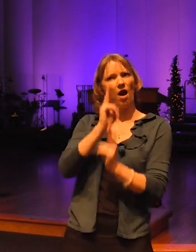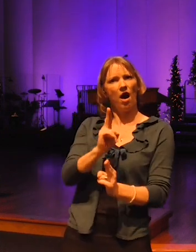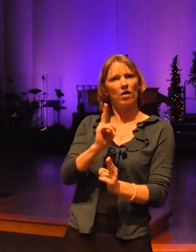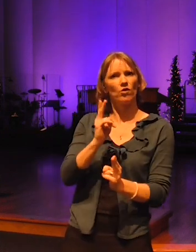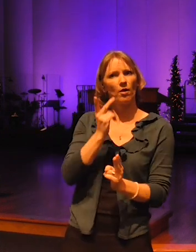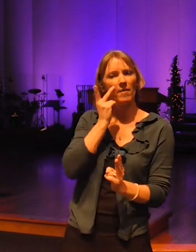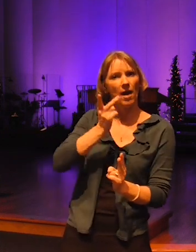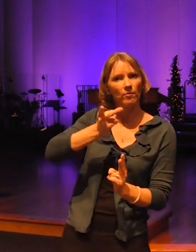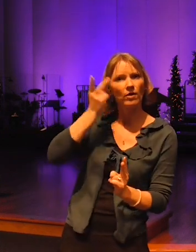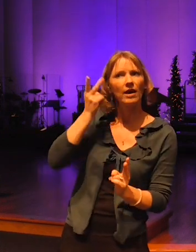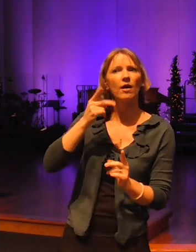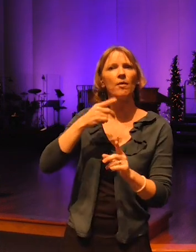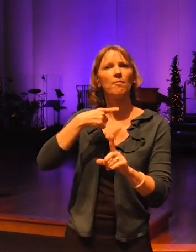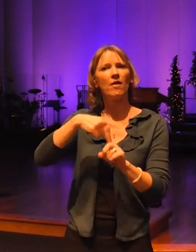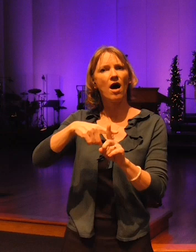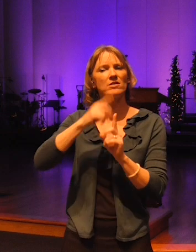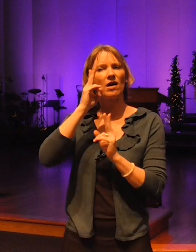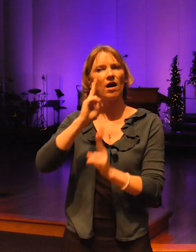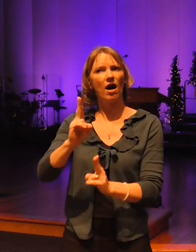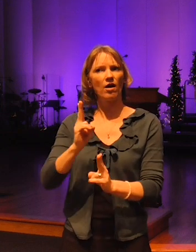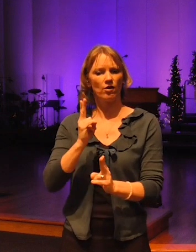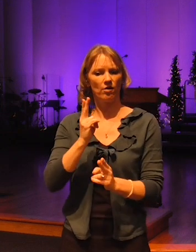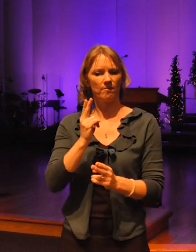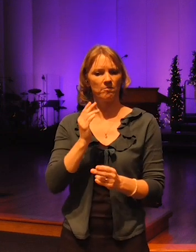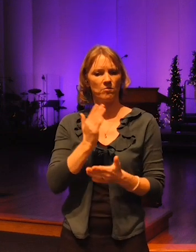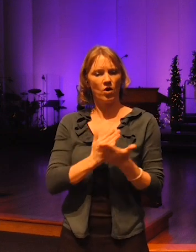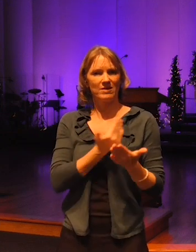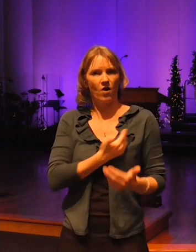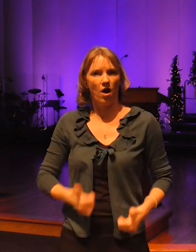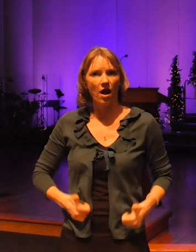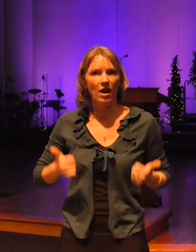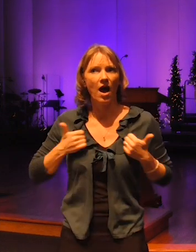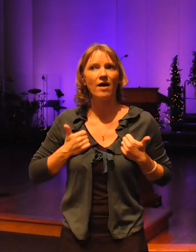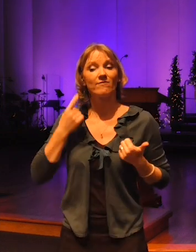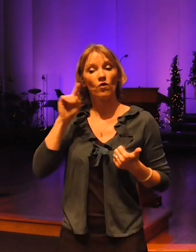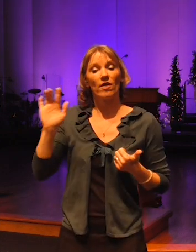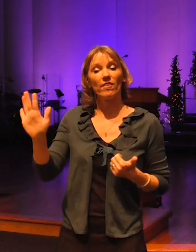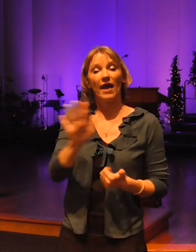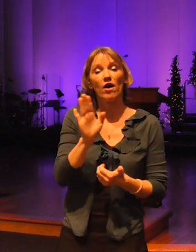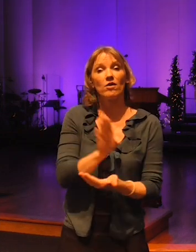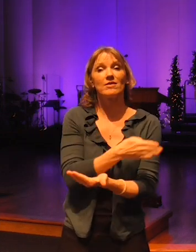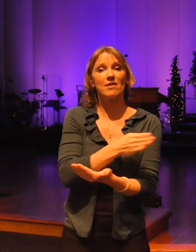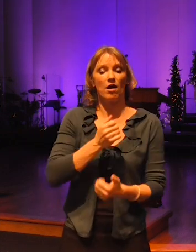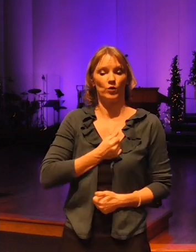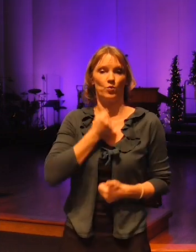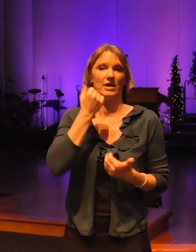nuevos medios adecuados para que su canción toque y cante podría ser tan simple como escuchar música